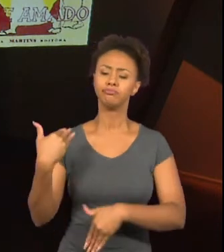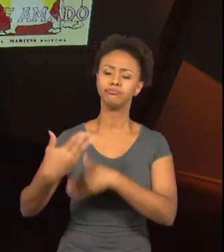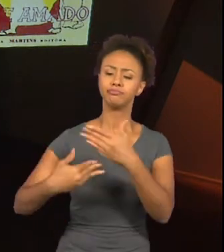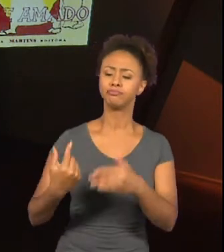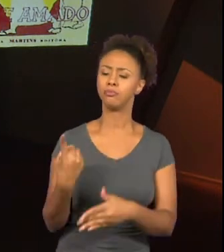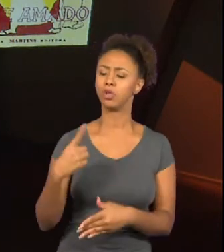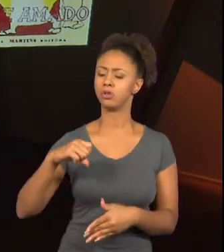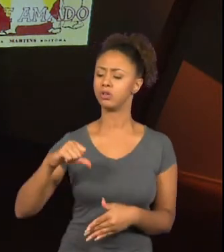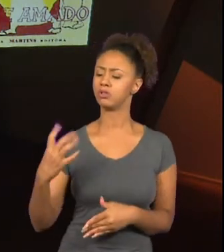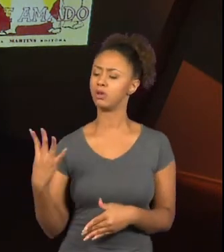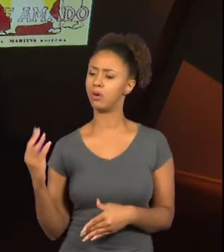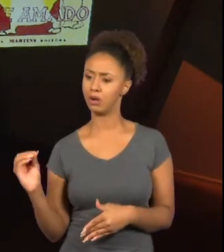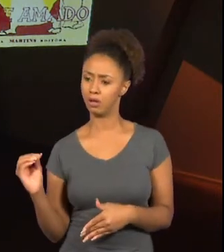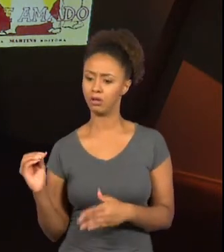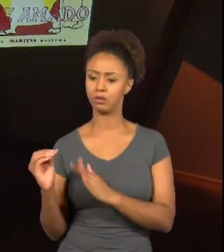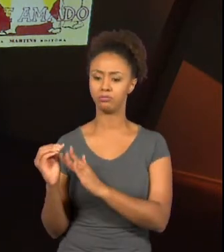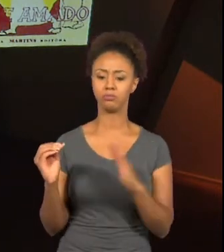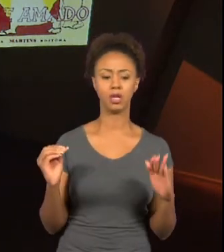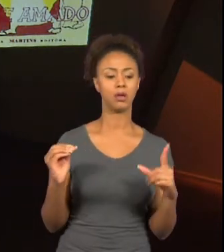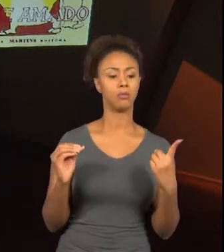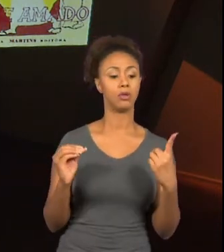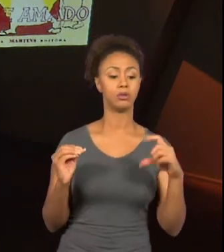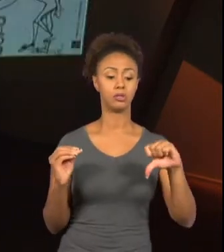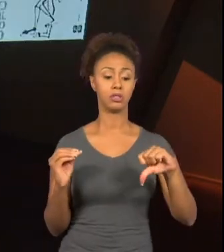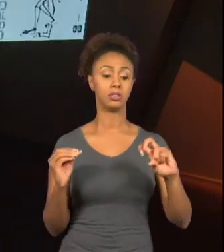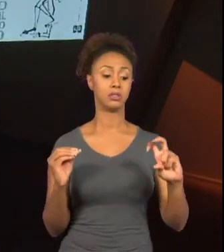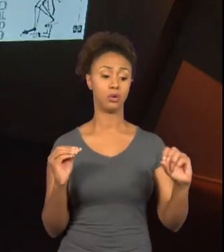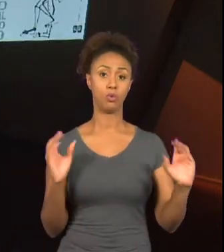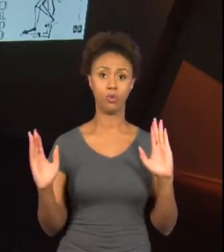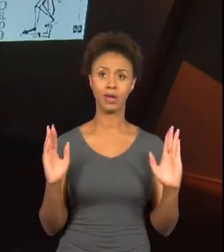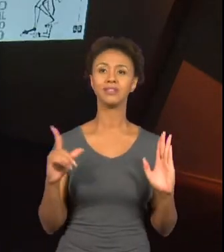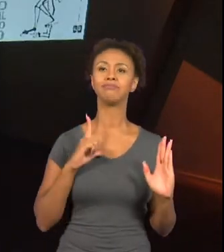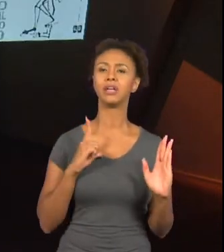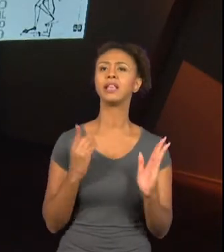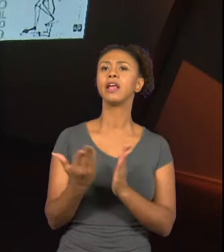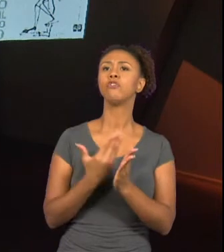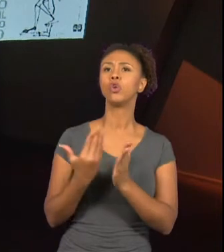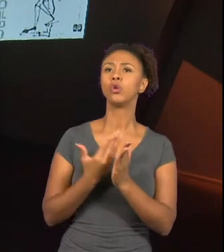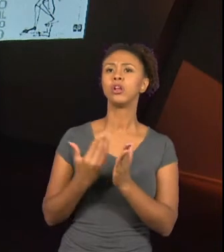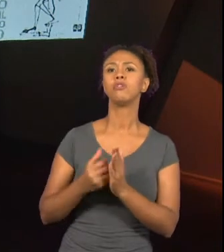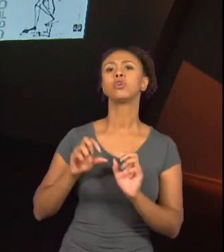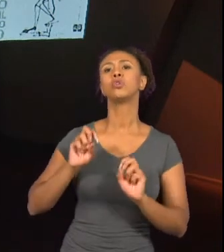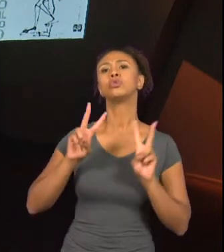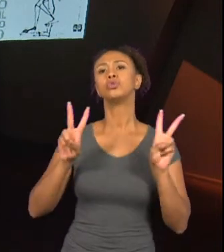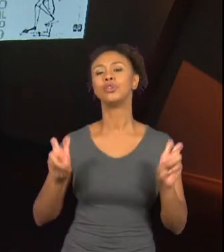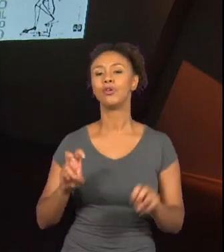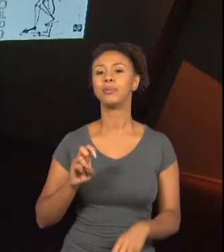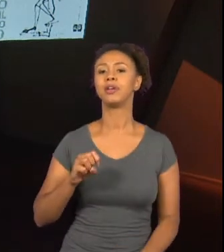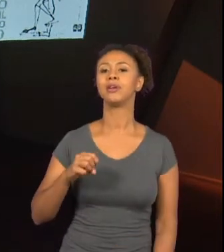"MORTE E VIDA SEVERINA" DE QUE NÓS TRATAMOS BREVEMENTE EM UMA DAS NOSSAS AULAS E QUE